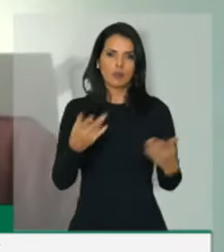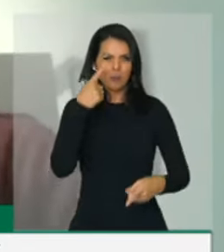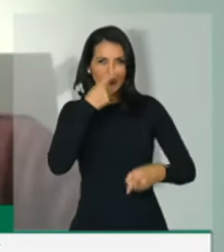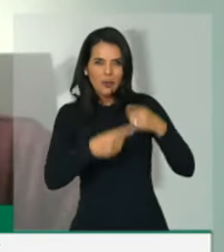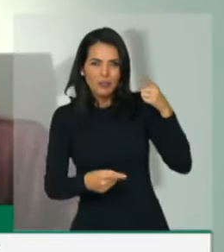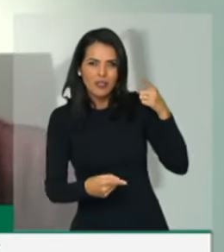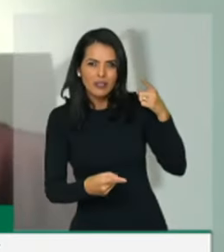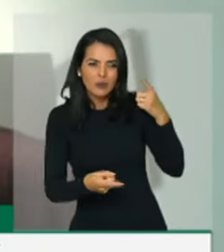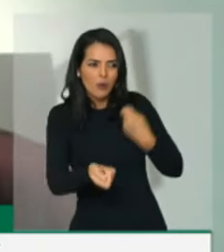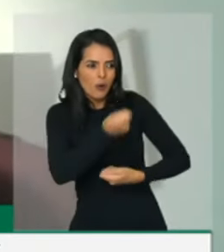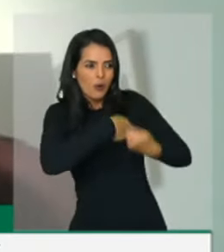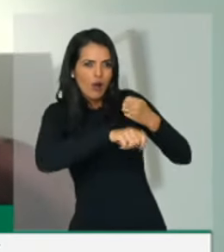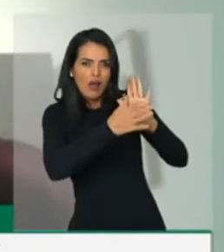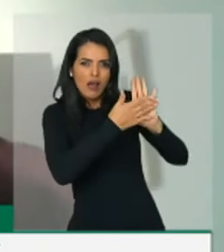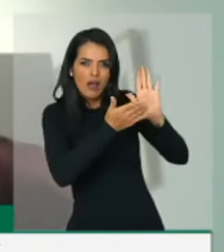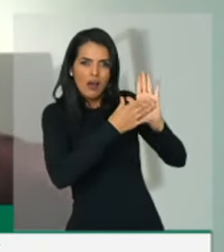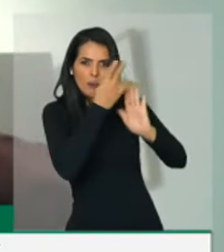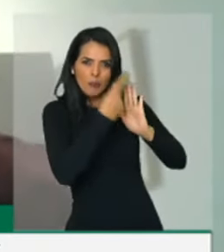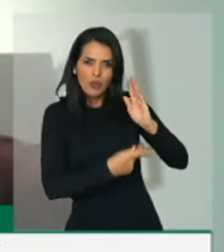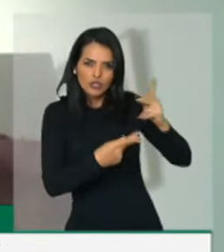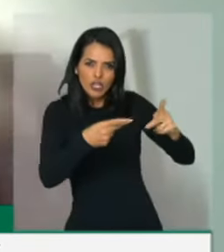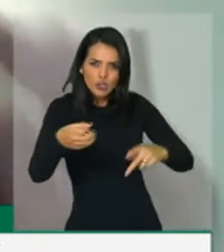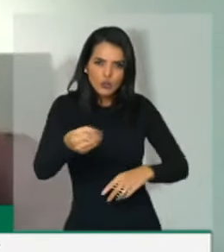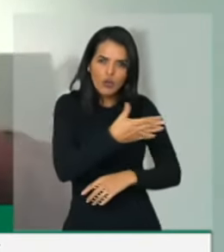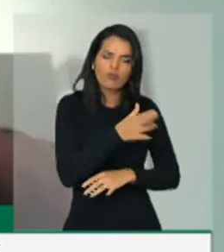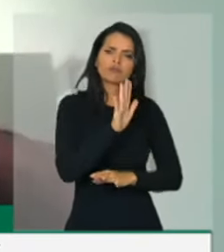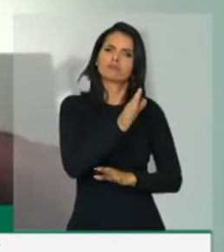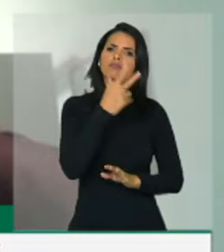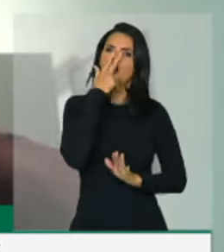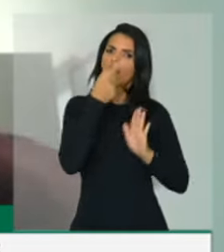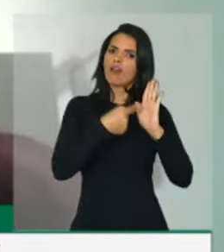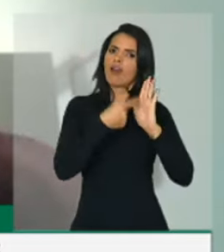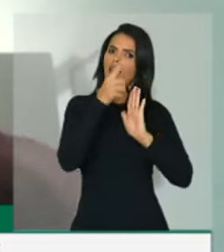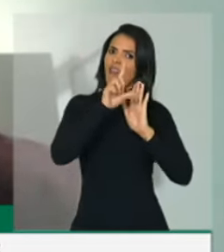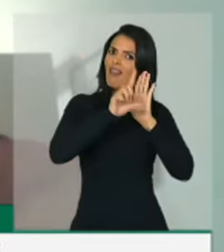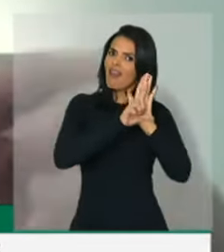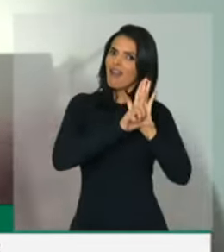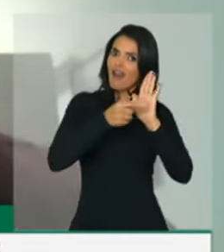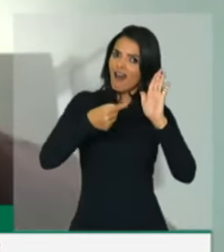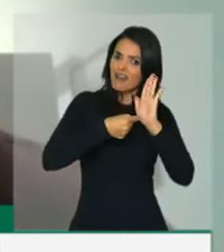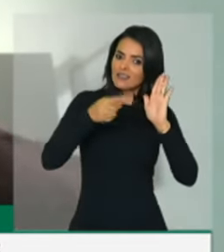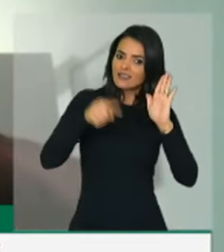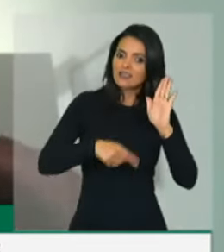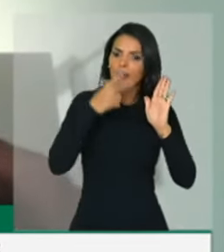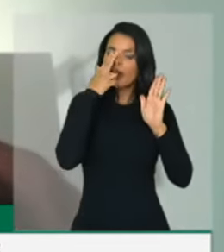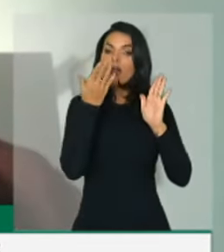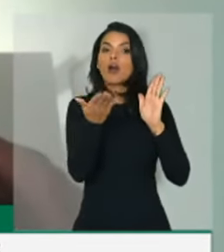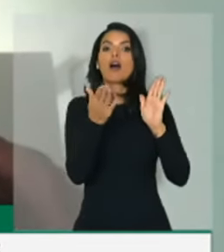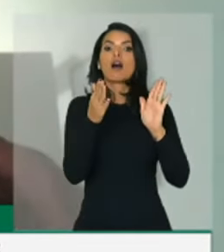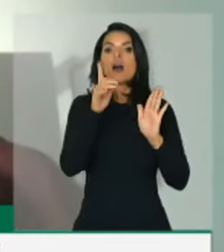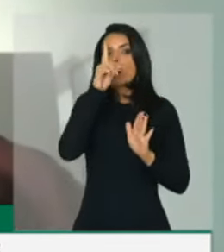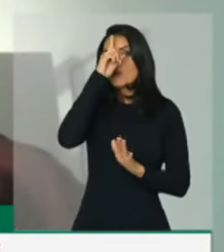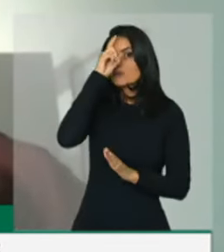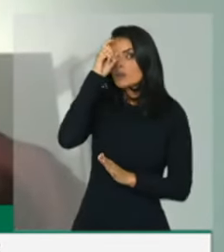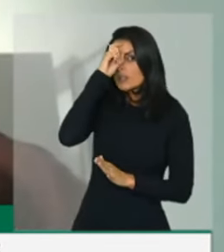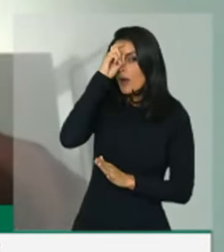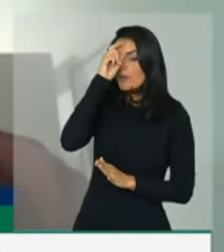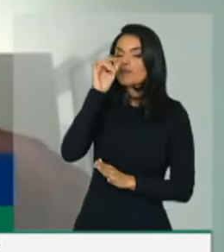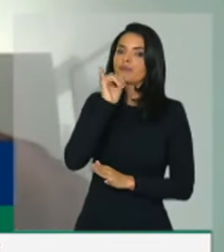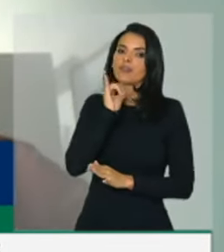MECANISMO. OU SEJA, DO JEITO QUE ESTÁ A LEI SITUAÇÃO DE HOSPITAL QUE CEDO, POR EXEMPLO, 20, 30, 40, 50 LEITOS